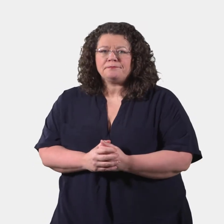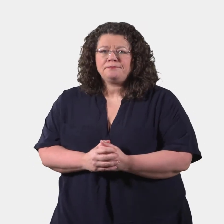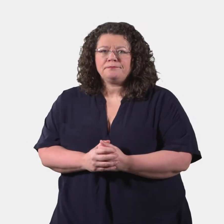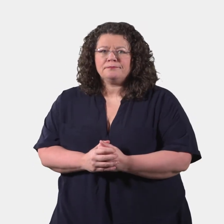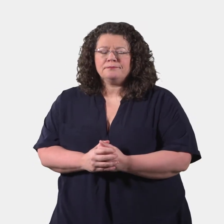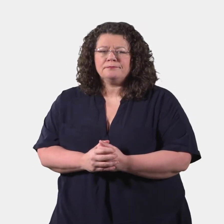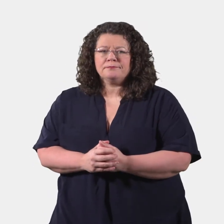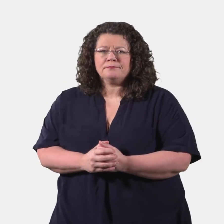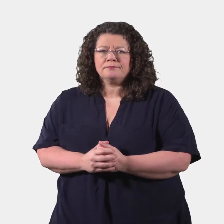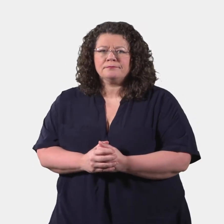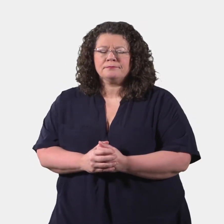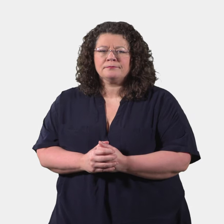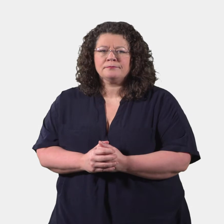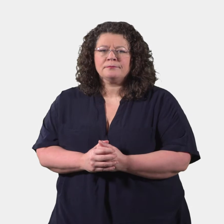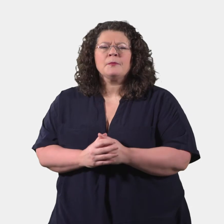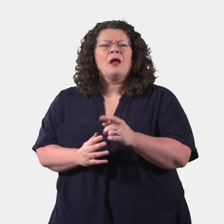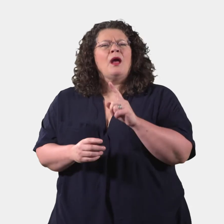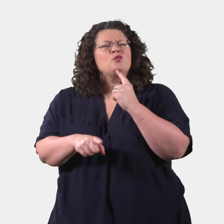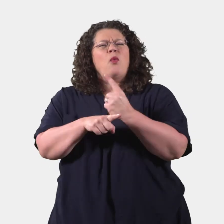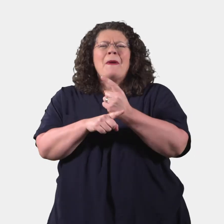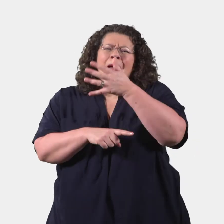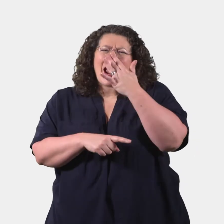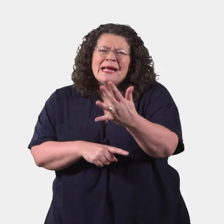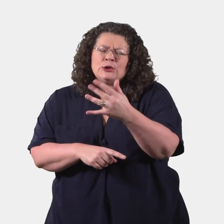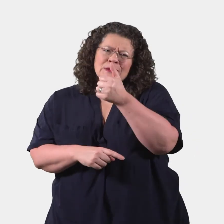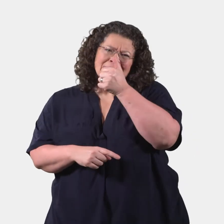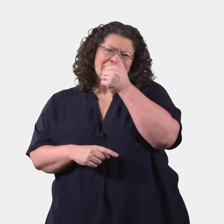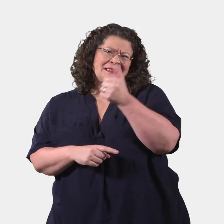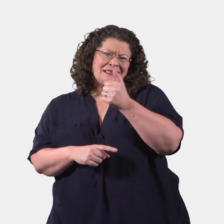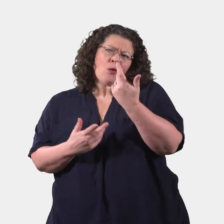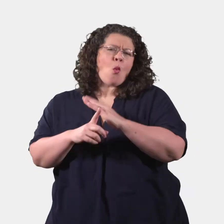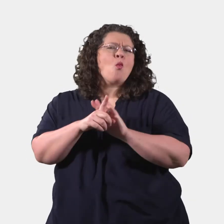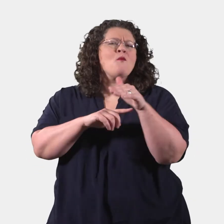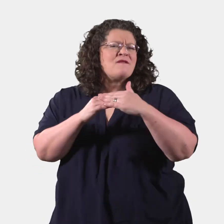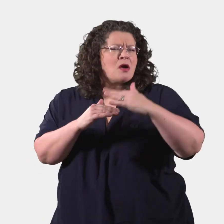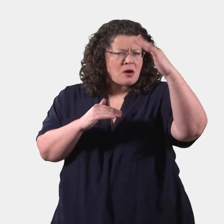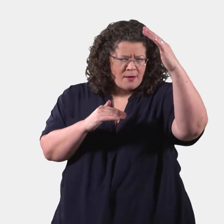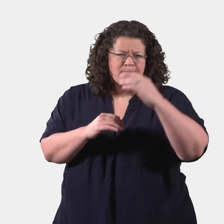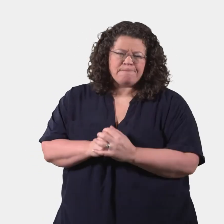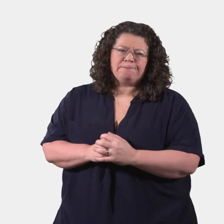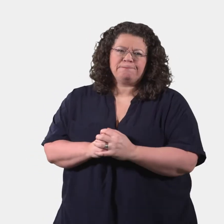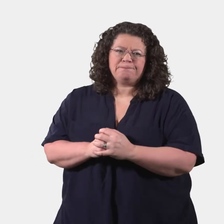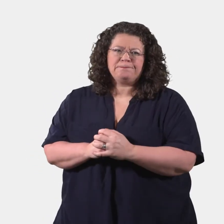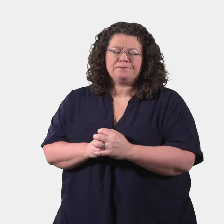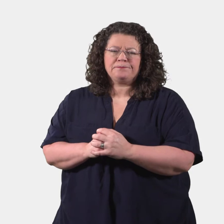Nesaf, dywedon ni bod rhaid i chi fod yn 16 mlwydd oed neu dros hynny.